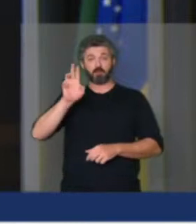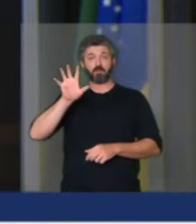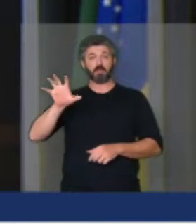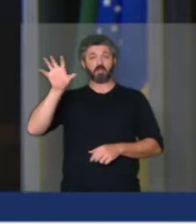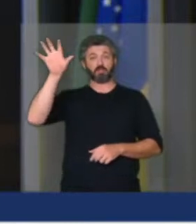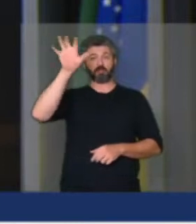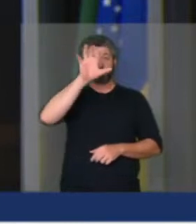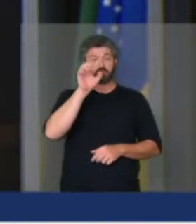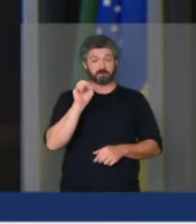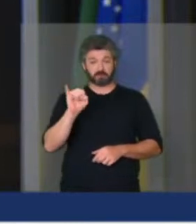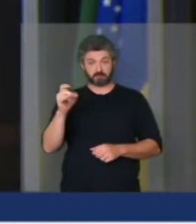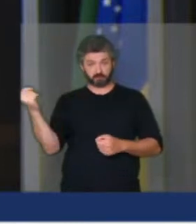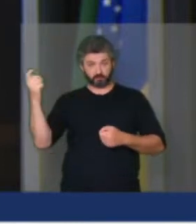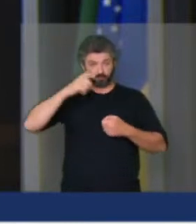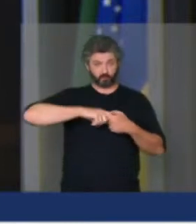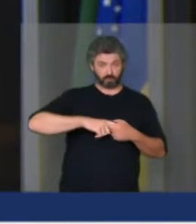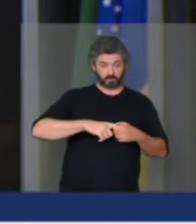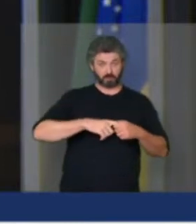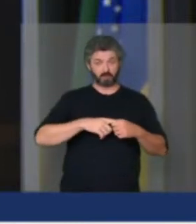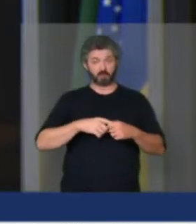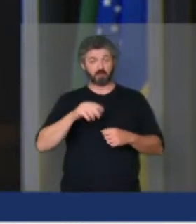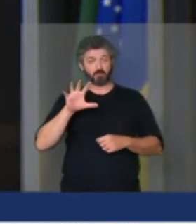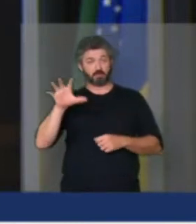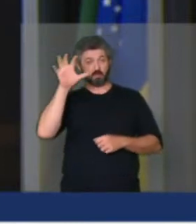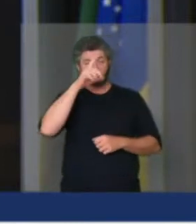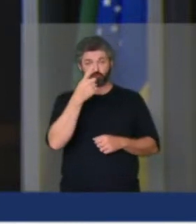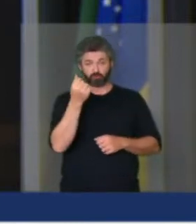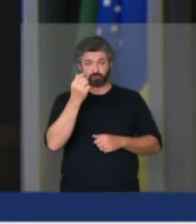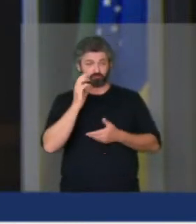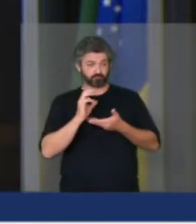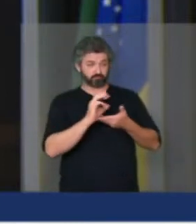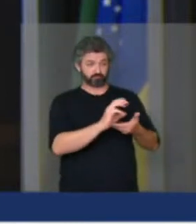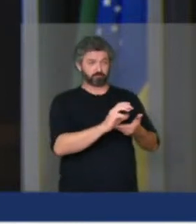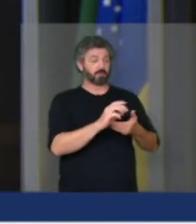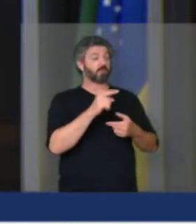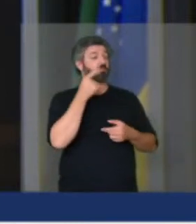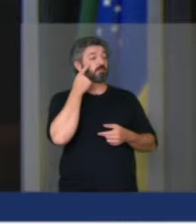SENTAR COM AS PRESTADORAS DE SERVIÇO... DISCUTIR... NEGOCIAR PARA AQUELAS PESSOAS QUE NÃO TÊM CONDIÇÃO DE